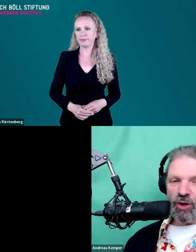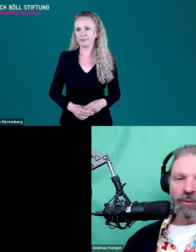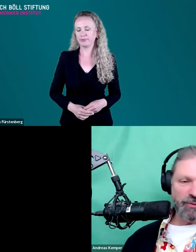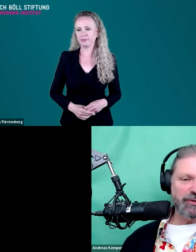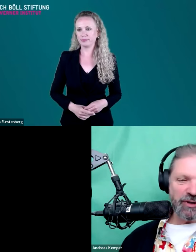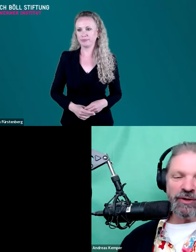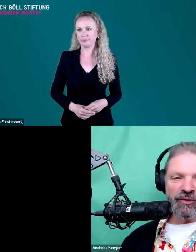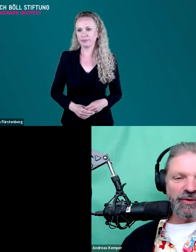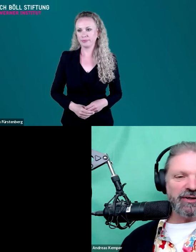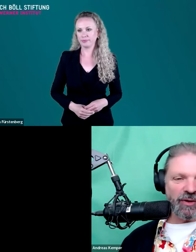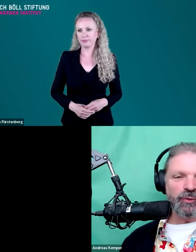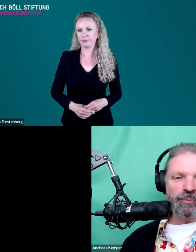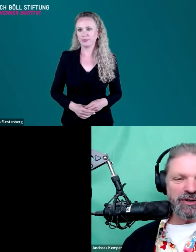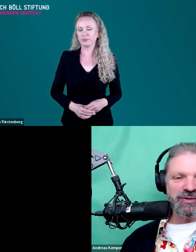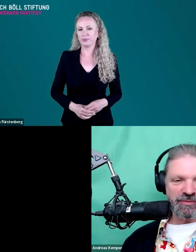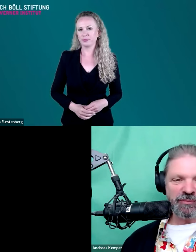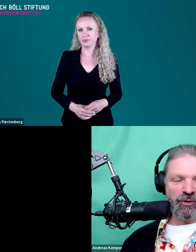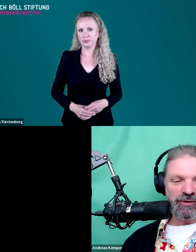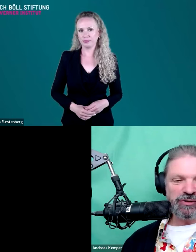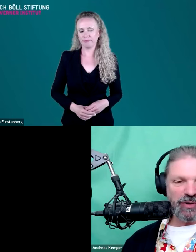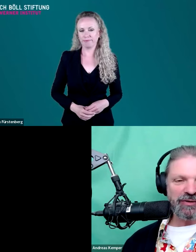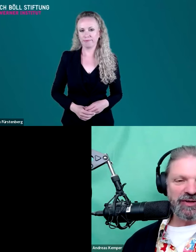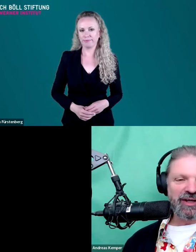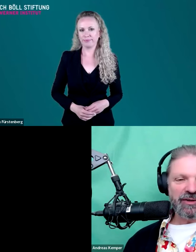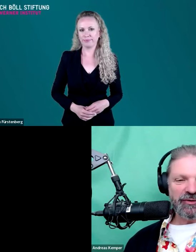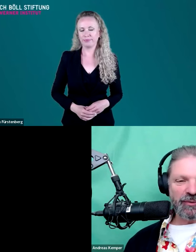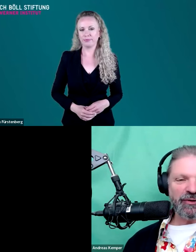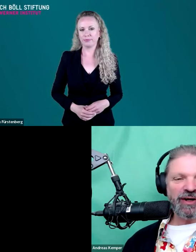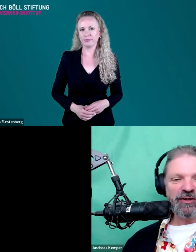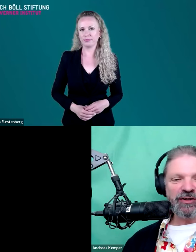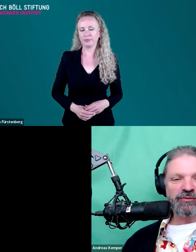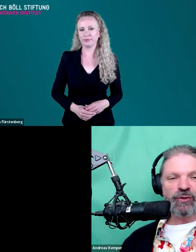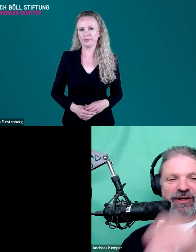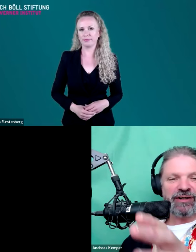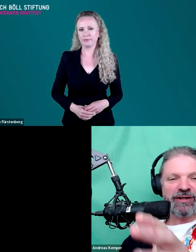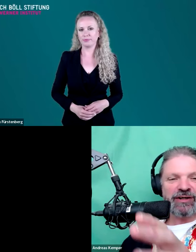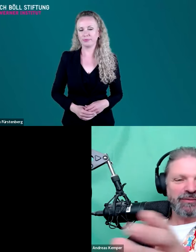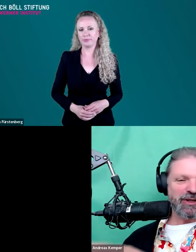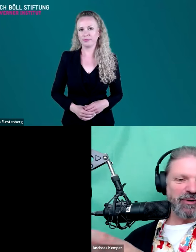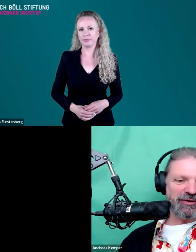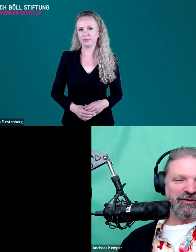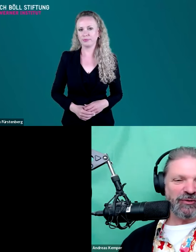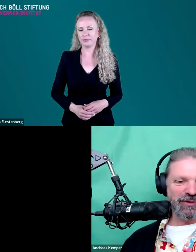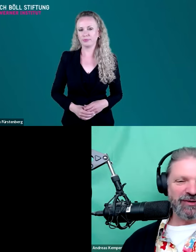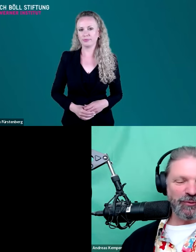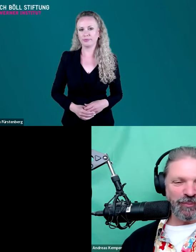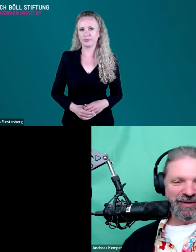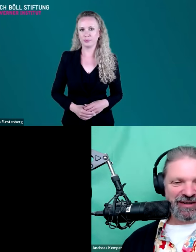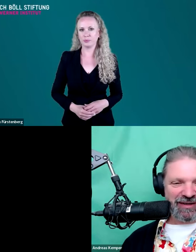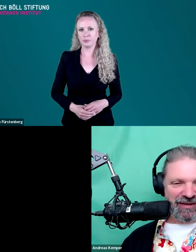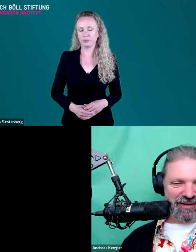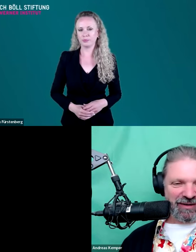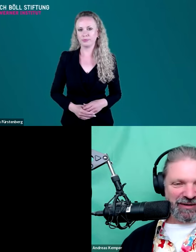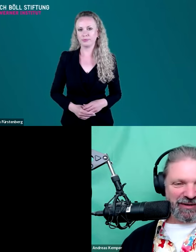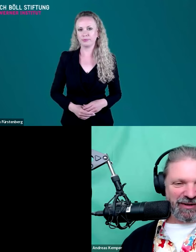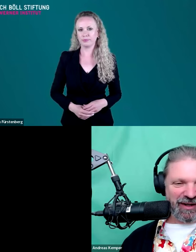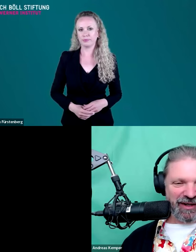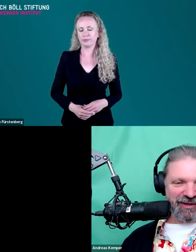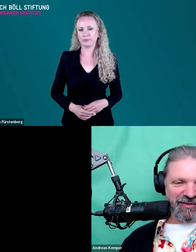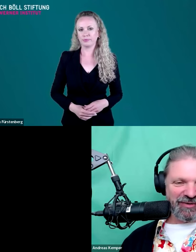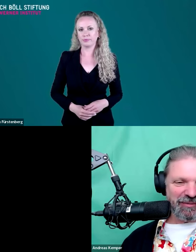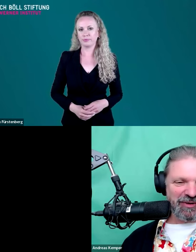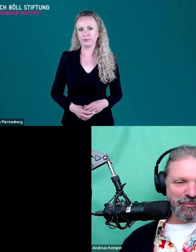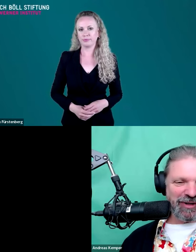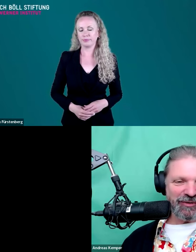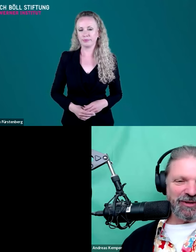Genau, das ist er genau; Gutmensch, Political Correctness – und das wäre dann auch Woke; wäre dann auch in der Präsentation ganz oben rechts in diesem Cluster anzusiedeln.